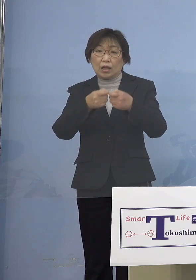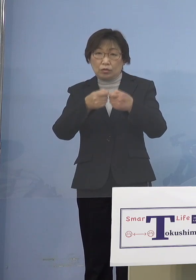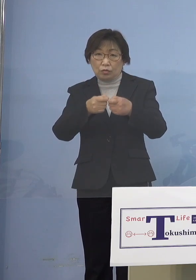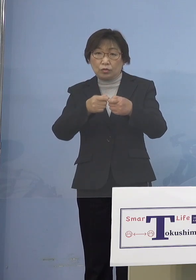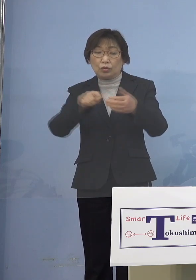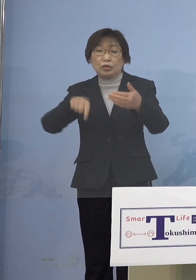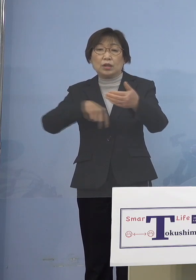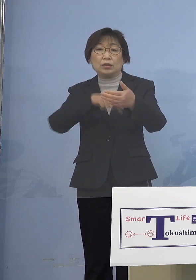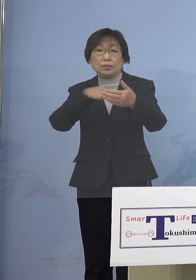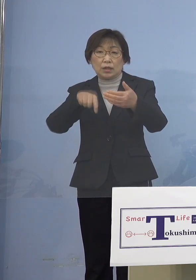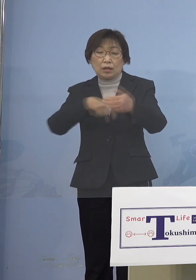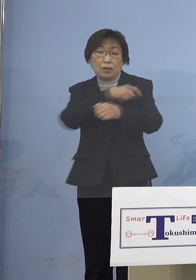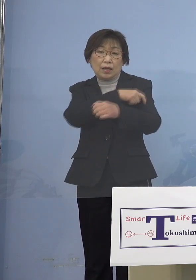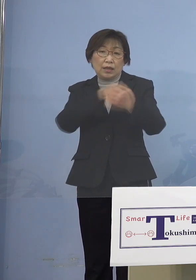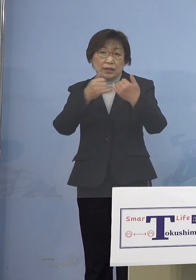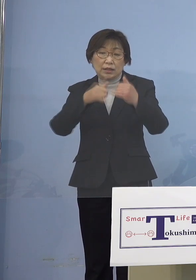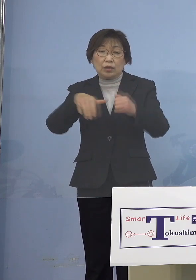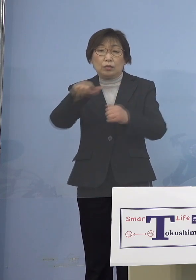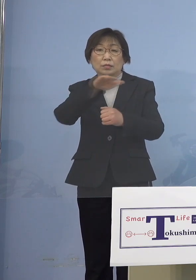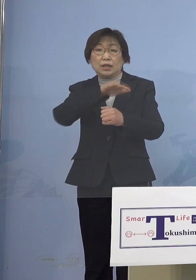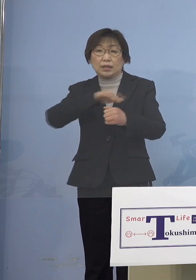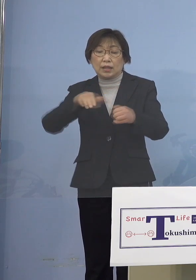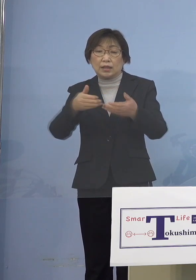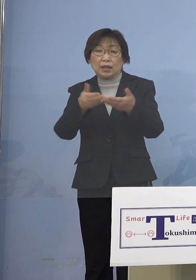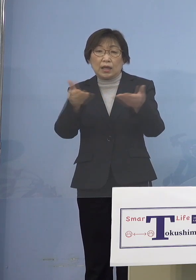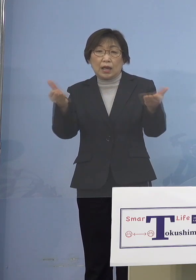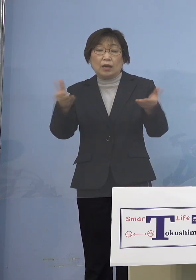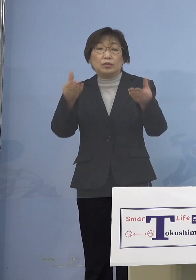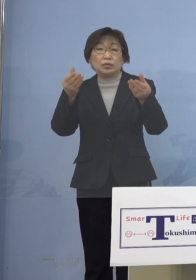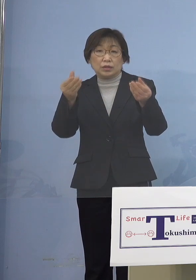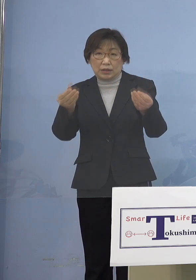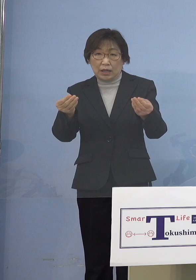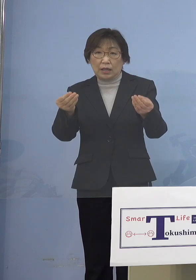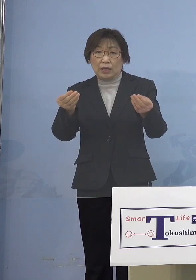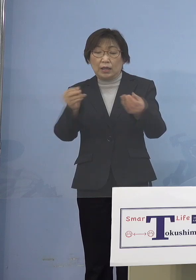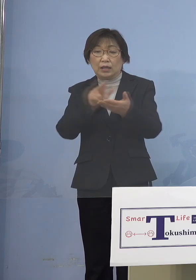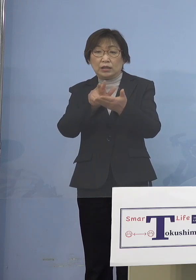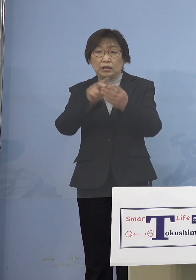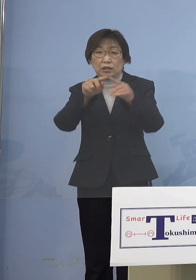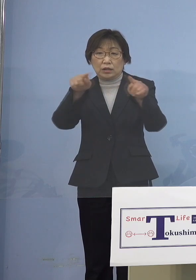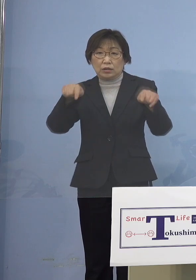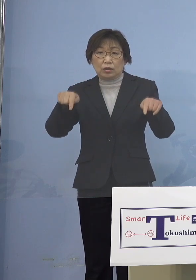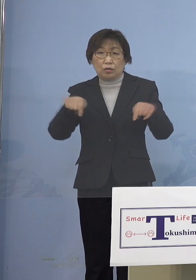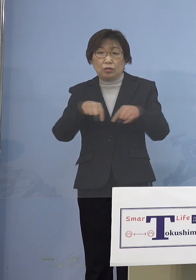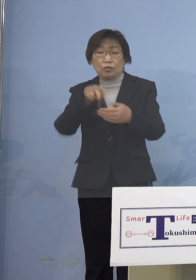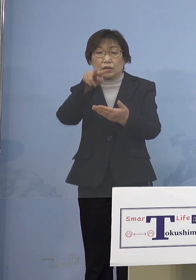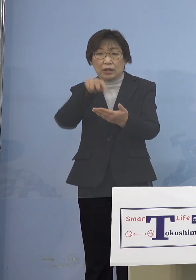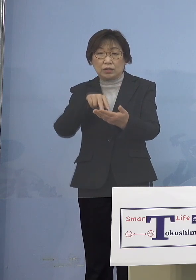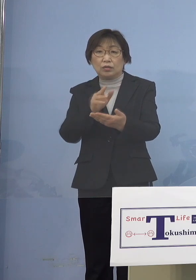記者の皆様方のお手元に配布させて いただいている資料をご参照願います